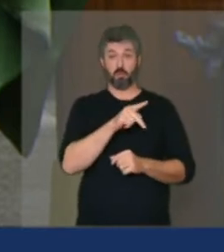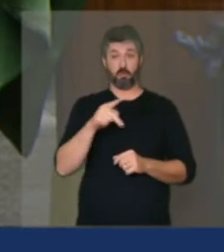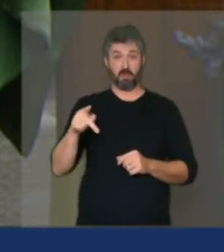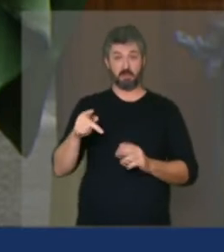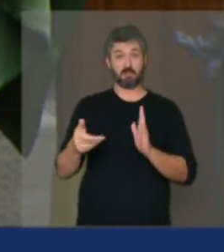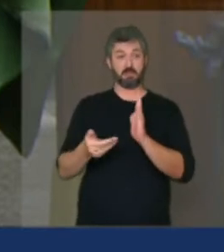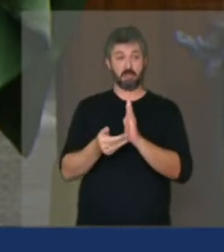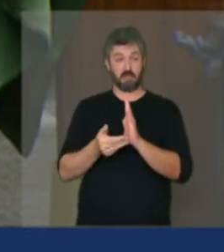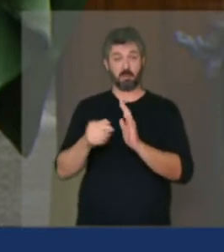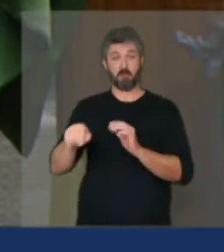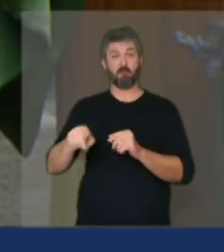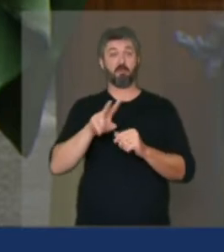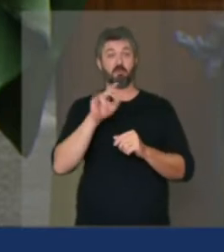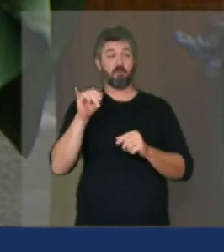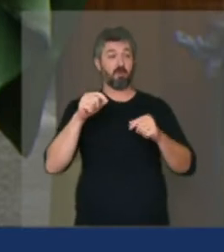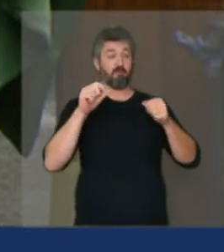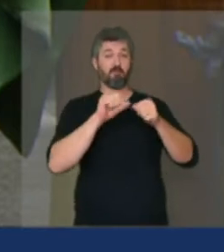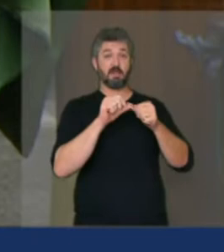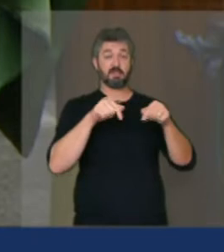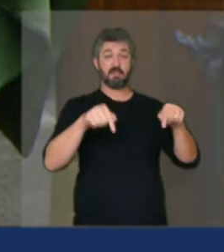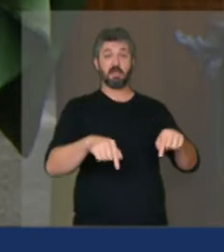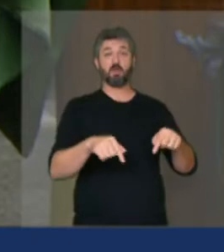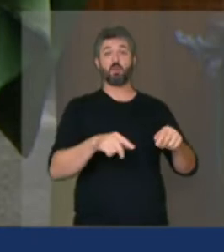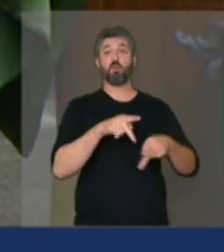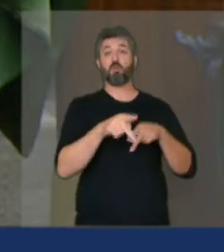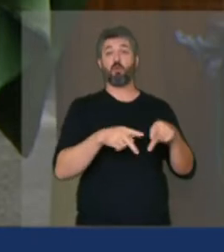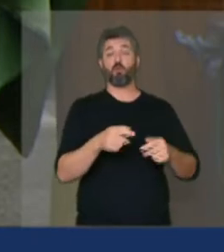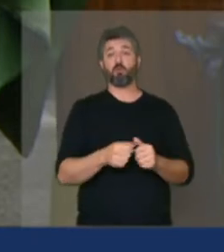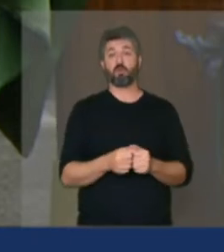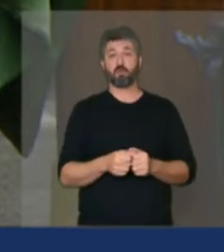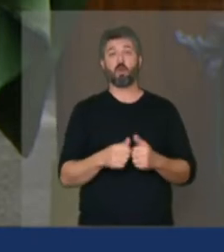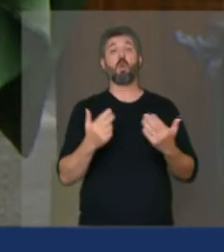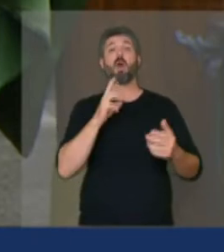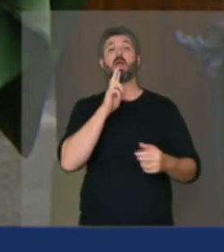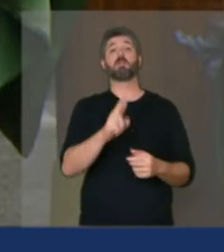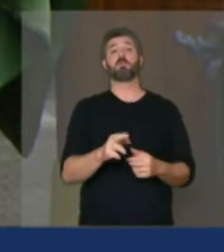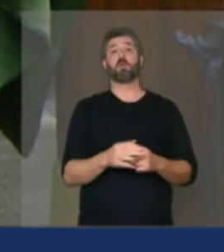POPULAÇÃO? QUAL É A RESPOSTA PARA ISSO? A RESPOSTA